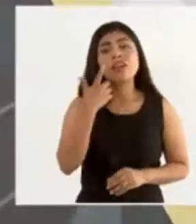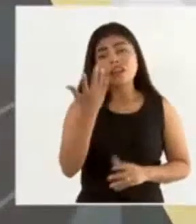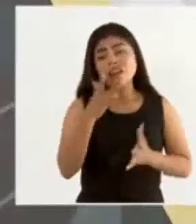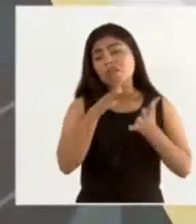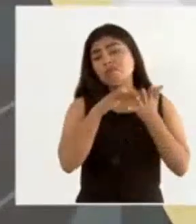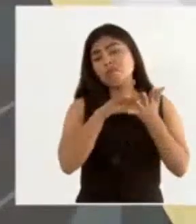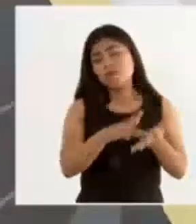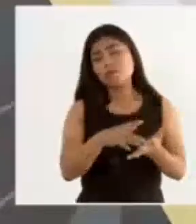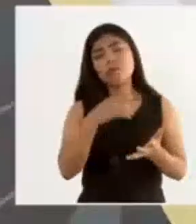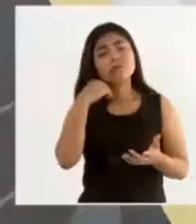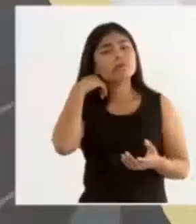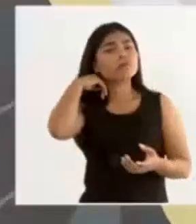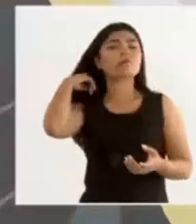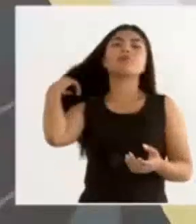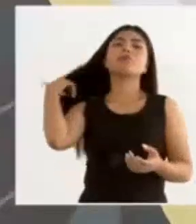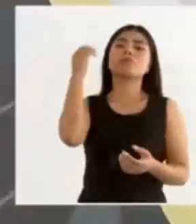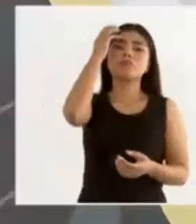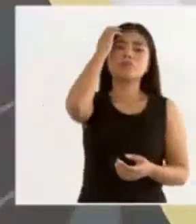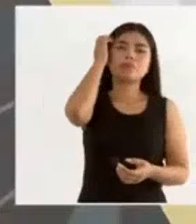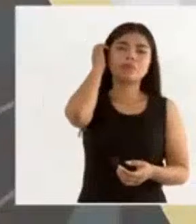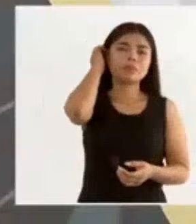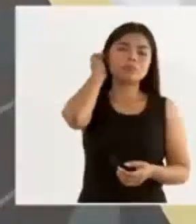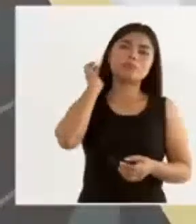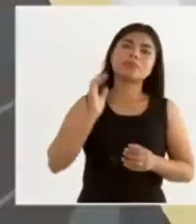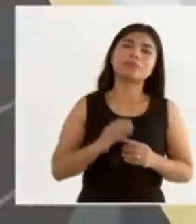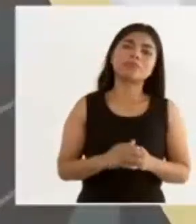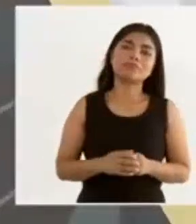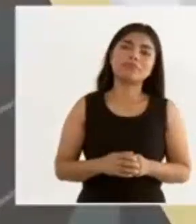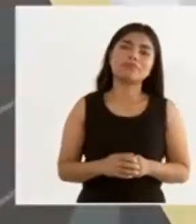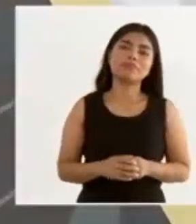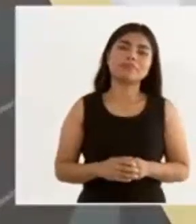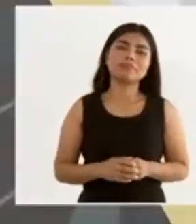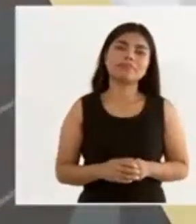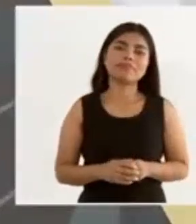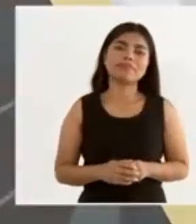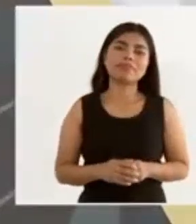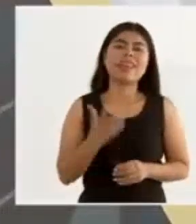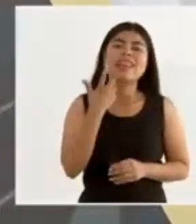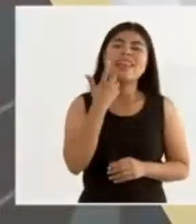a faltar nada a Tabasco, no solamente porque queremos mucho a Javier May,